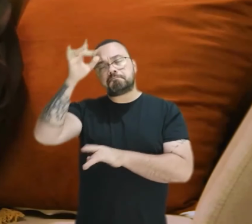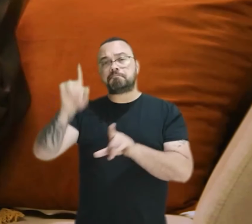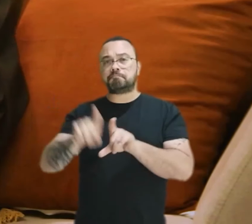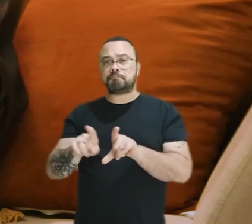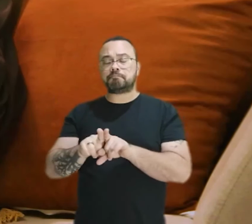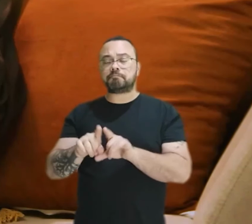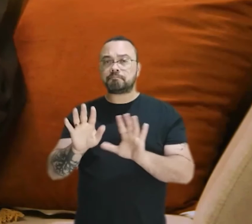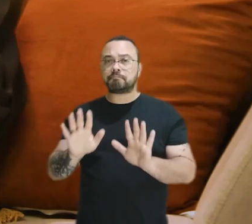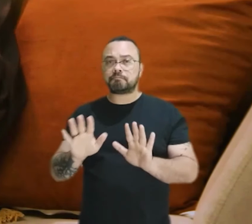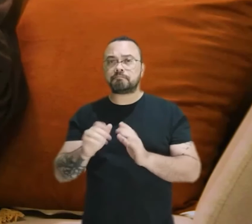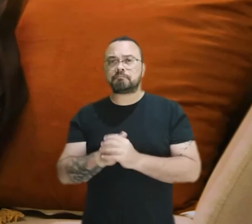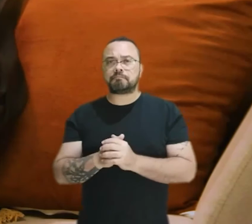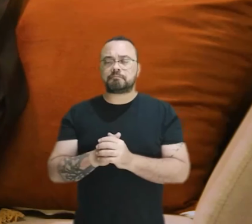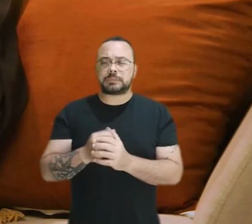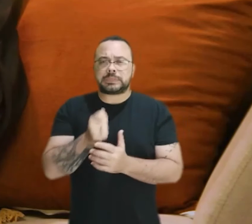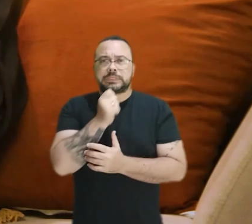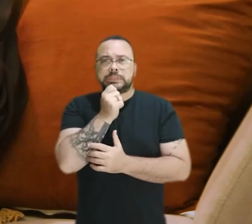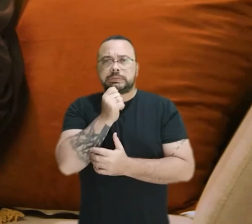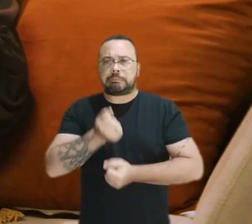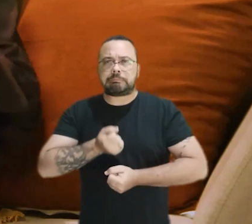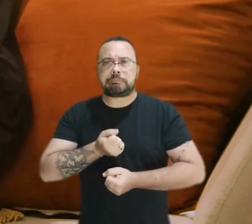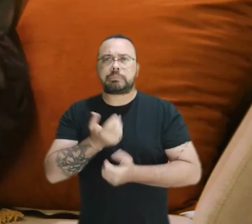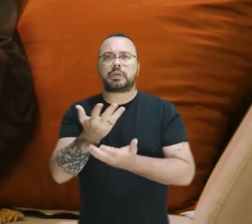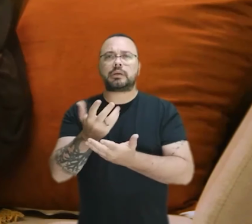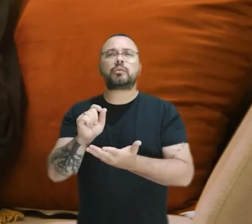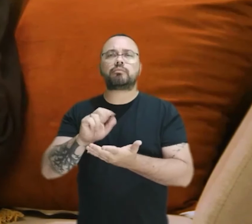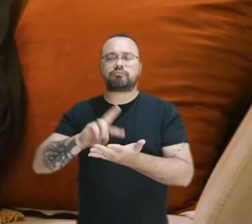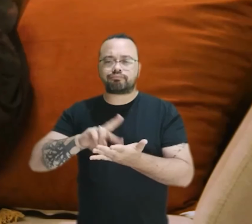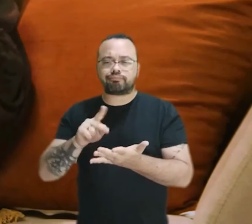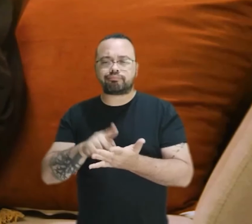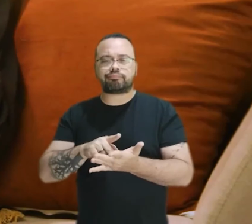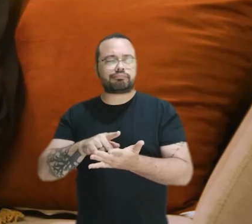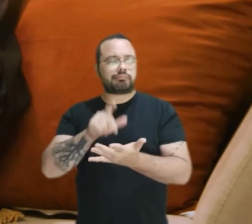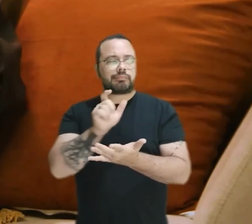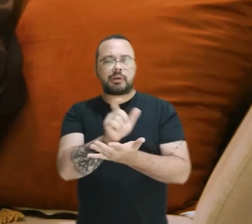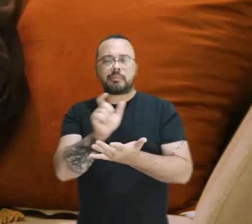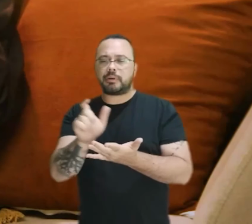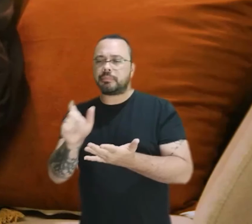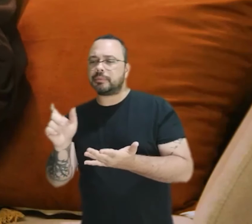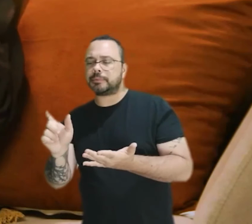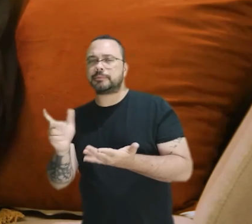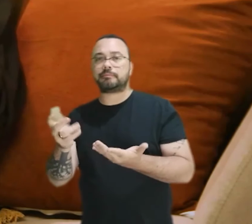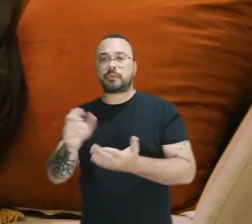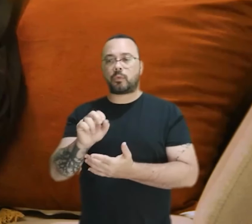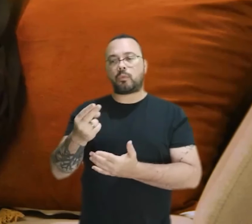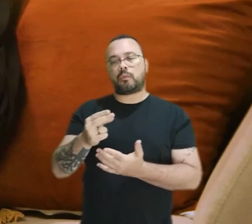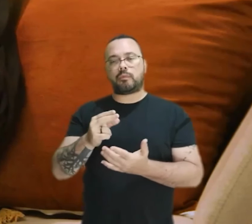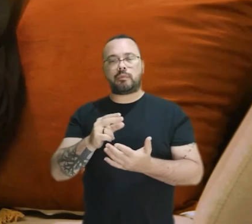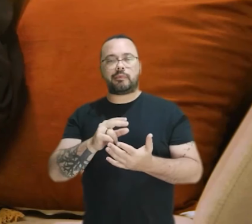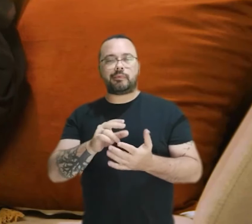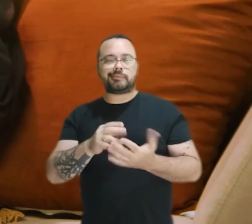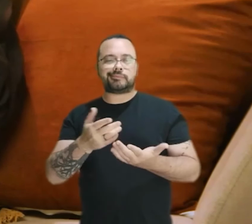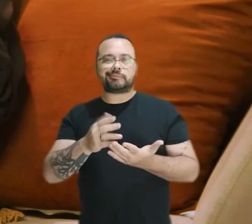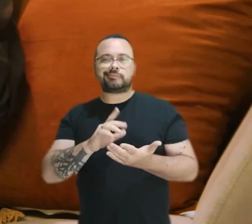mas não atina tanto pro significado de cada palavra, né? Ou, então, interpreta mal. Eu tenho uma...